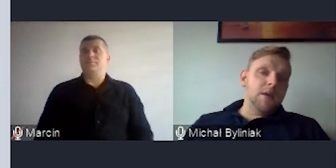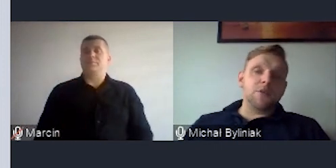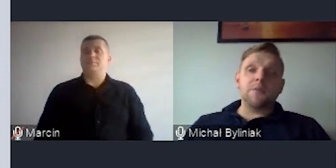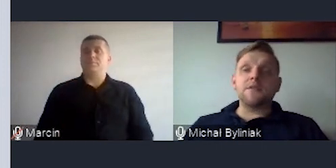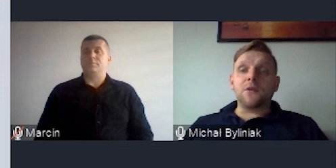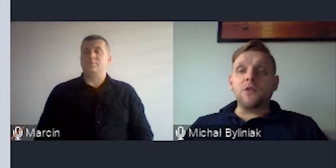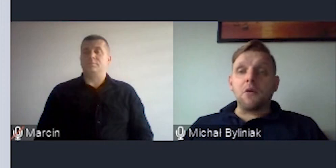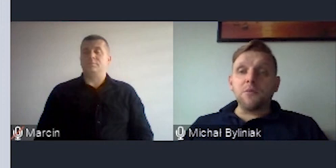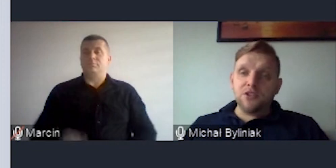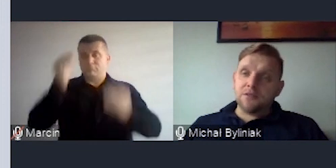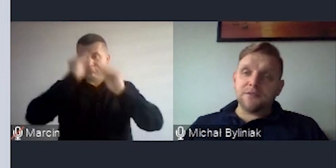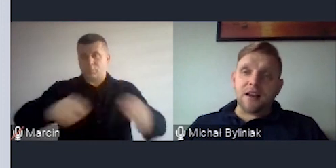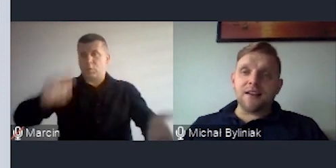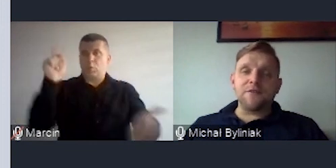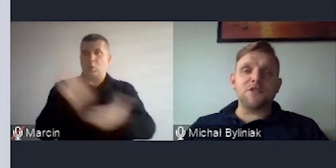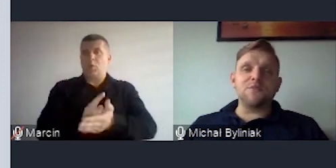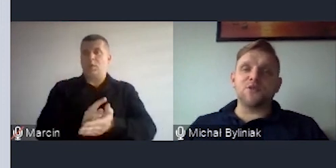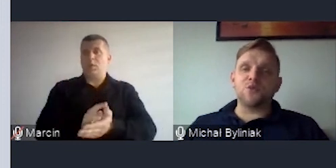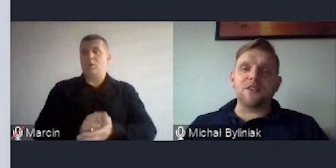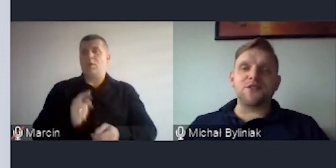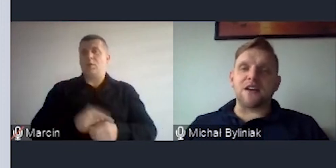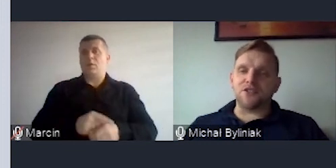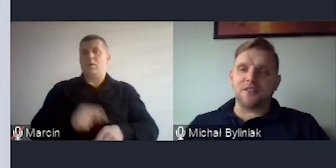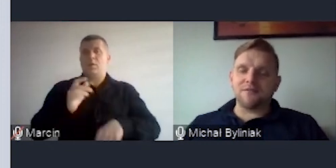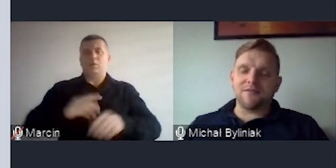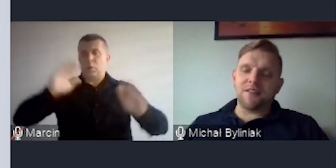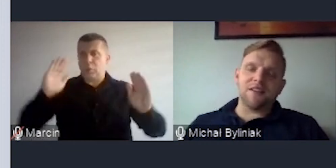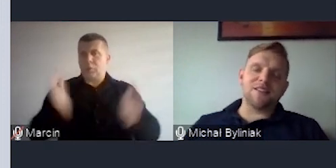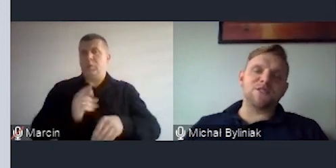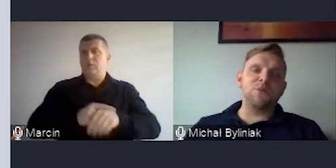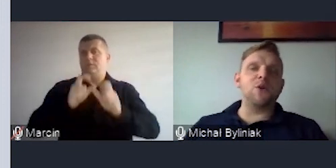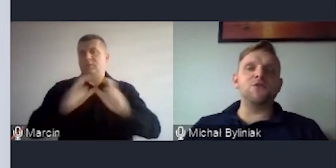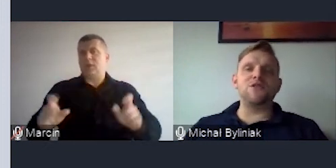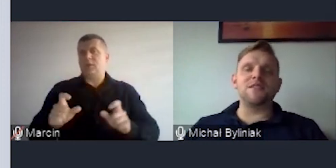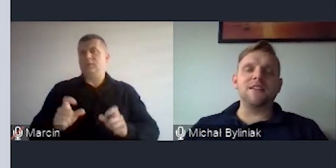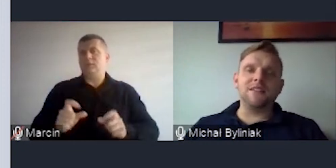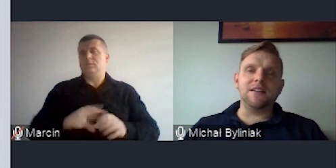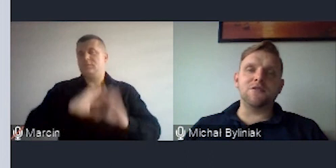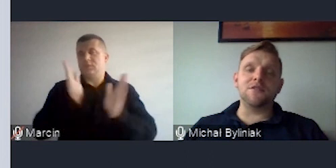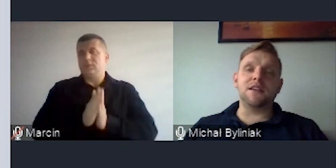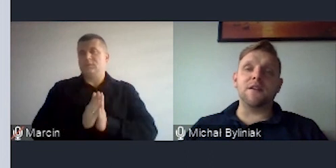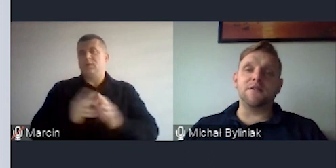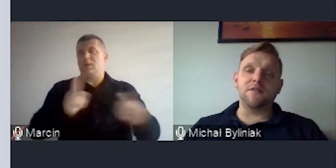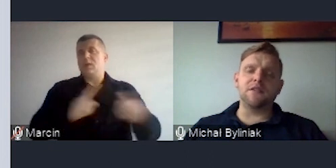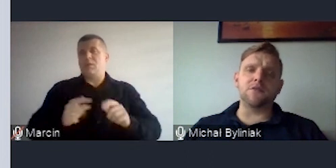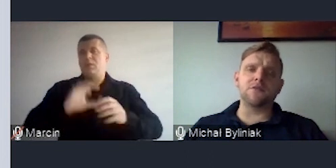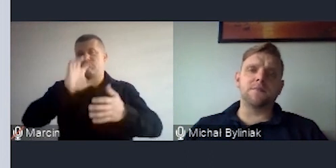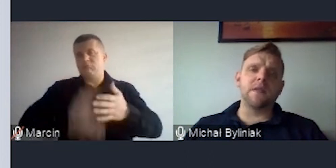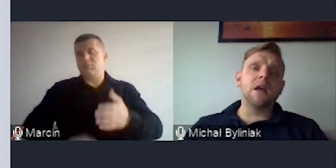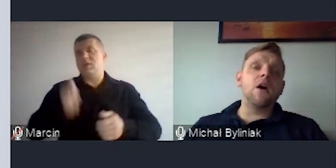Proszę Państwa, udało mi się w telegraficznym skrócie, w czasie, spiąć zagadnienia dotyczące kwalifikowalności.